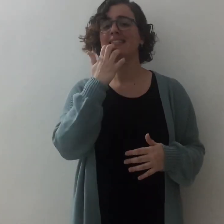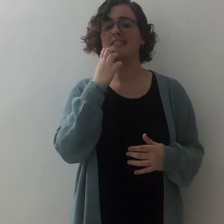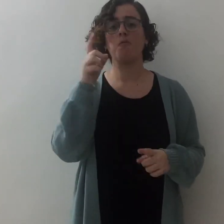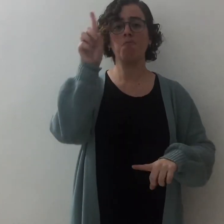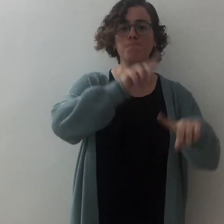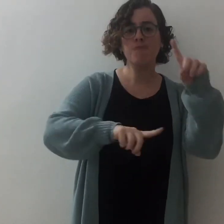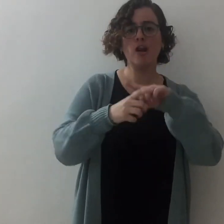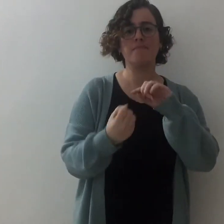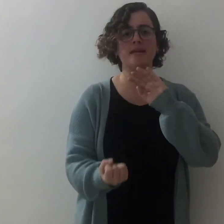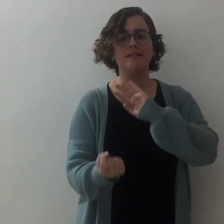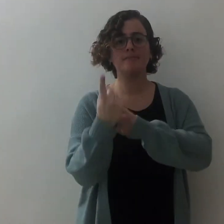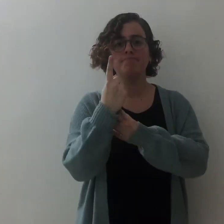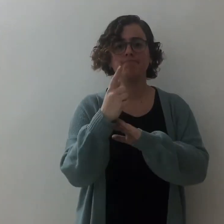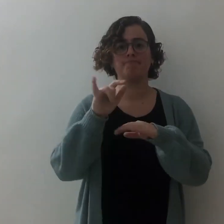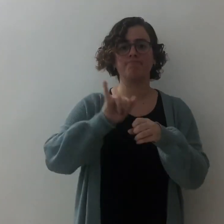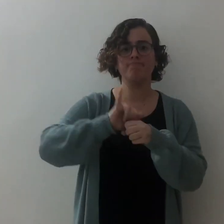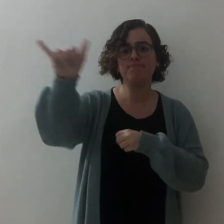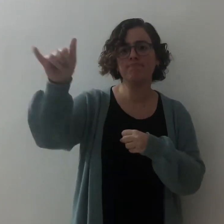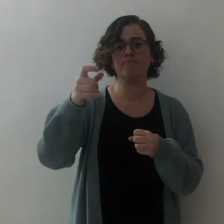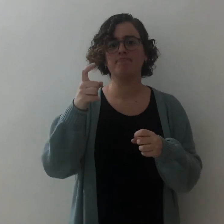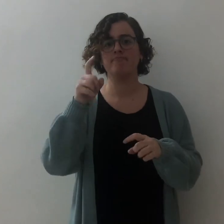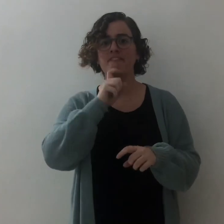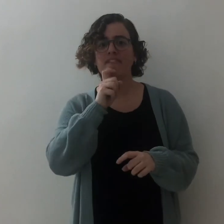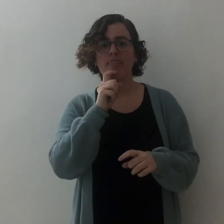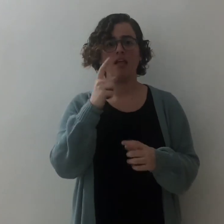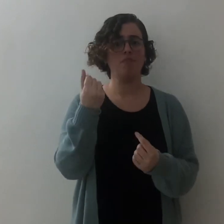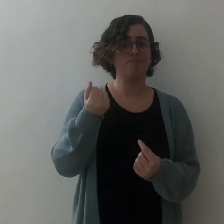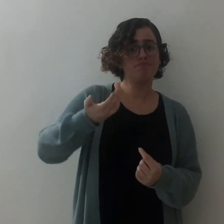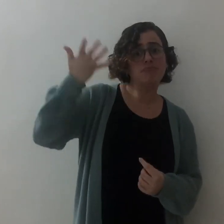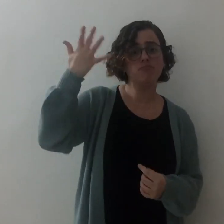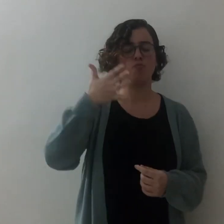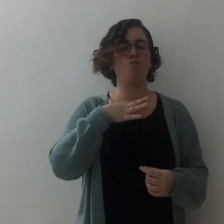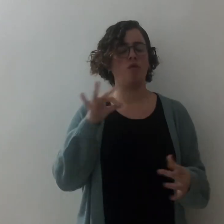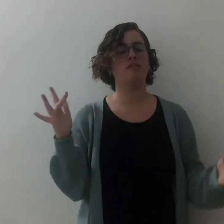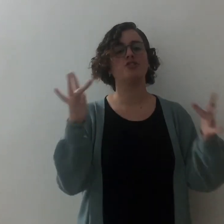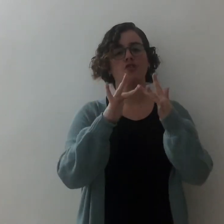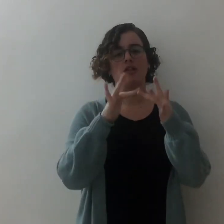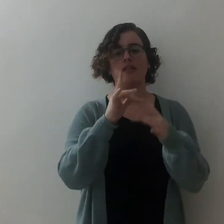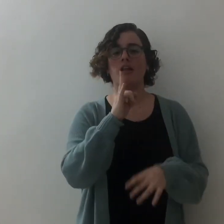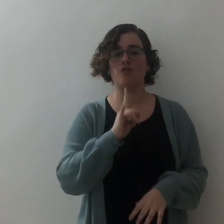En caso de cualquier incidencia en la compra del vuelo podéis contactar con nosotres por correo.